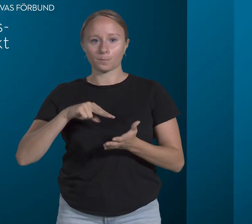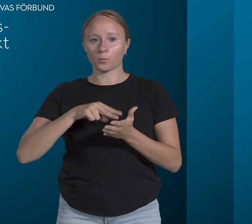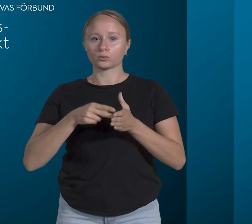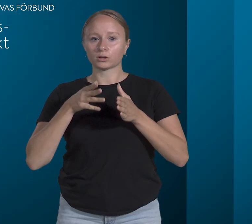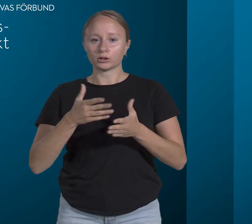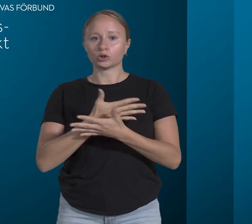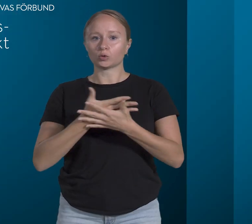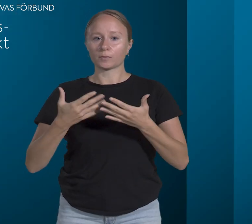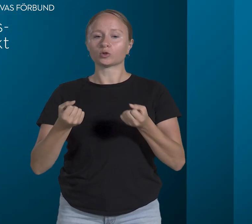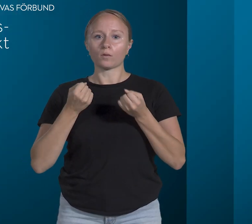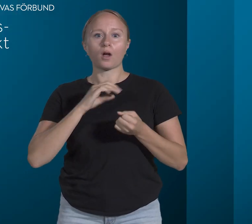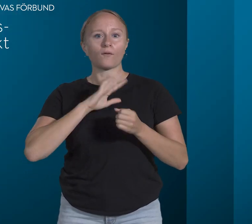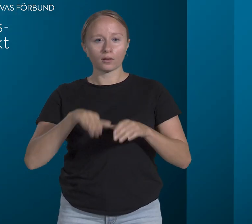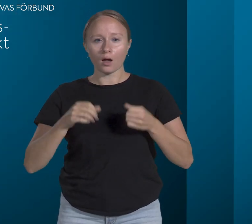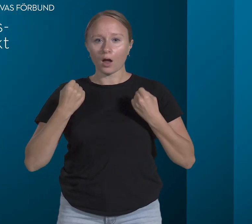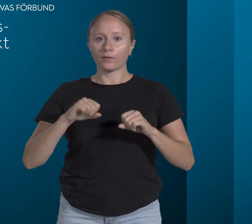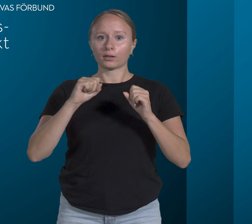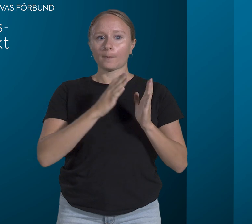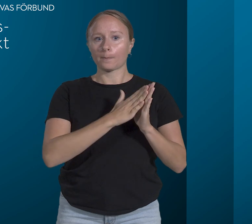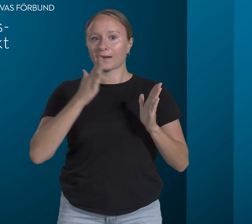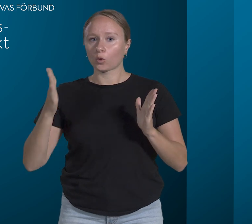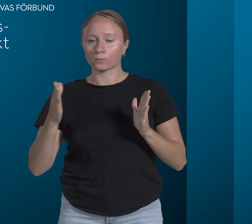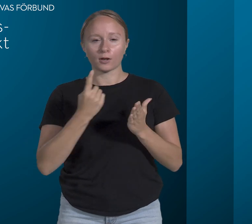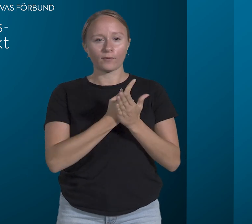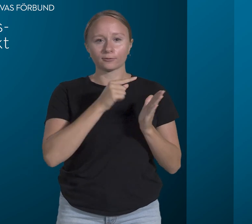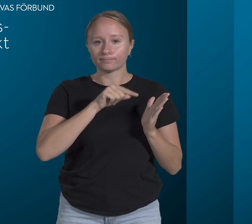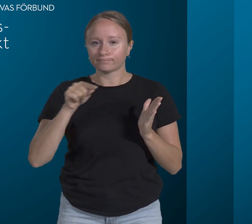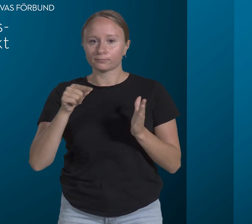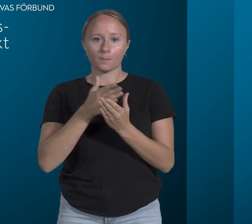Projektet Språkstyrka har haft en aktiv period med flera milstolpar -